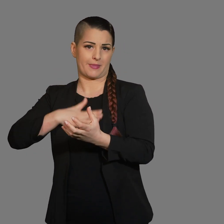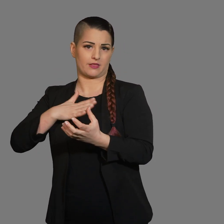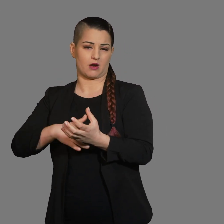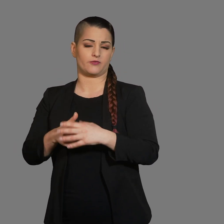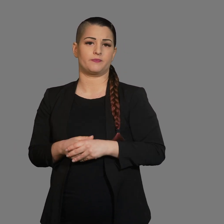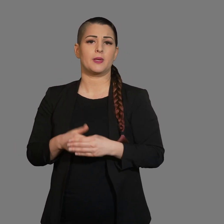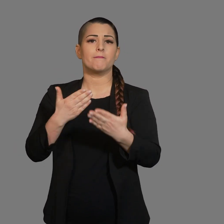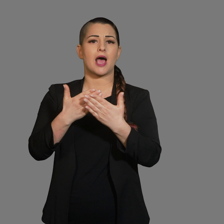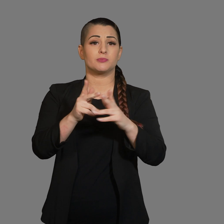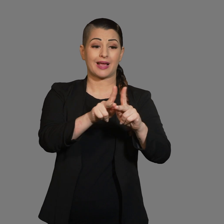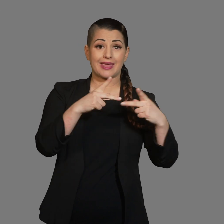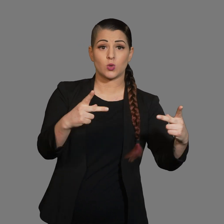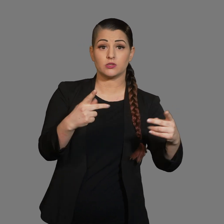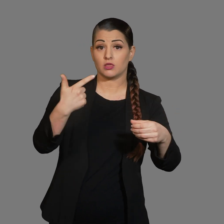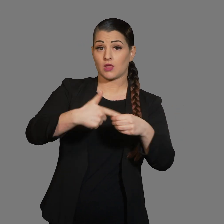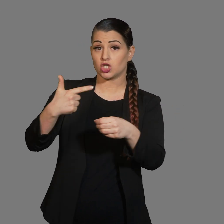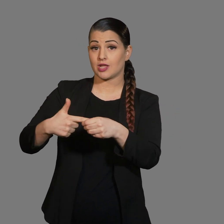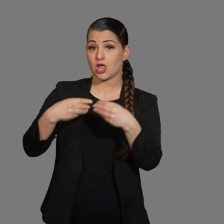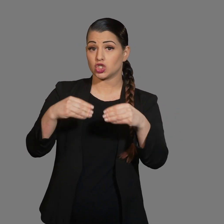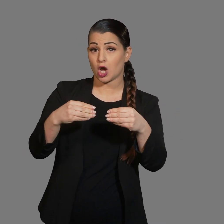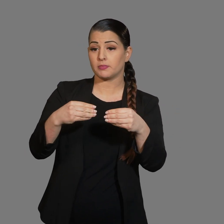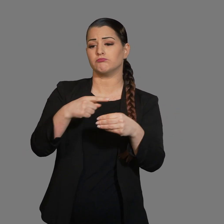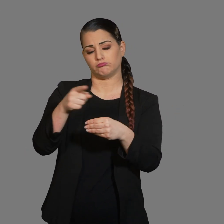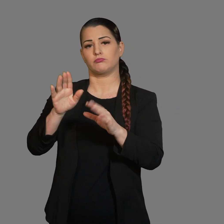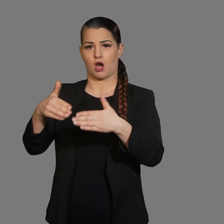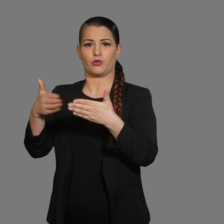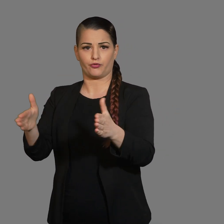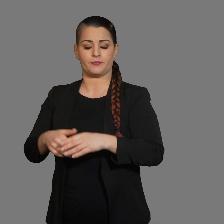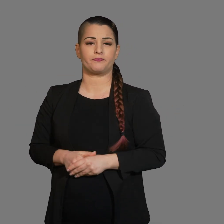für den täglichen Bedarf (z.B. Kioske, Tankstellenshops) anbieten